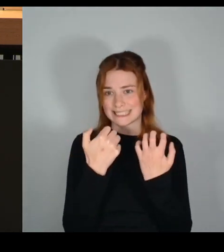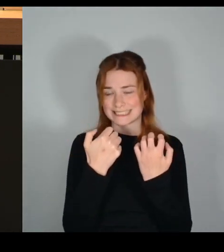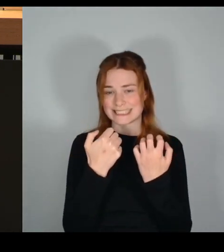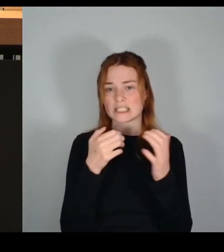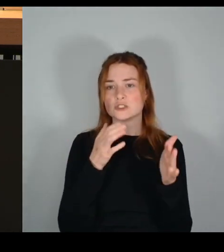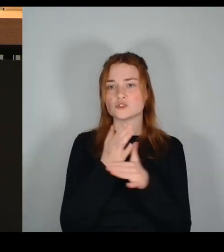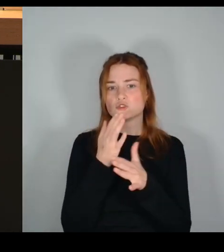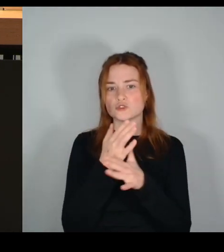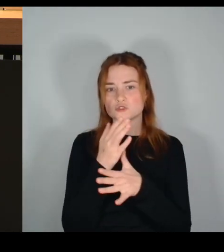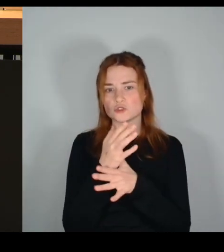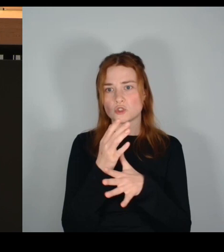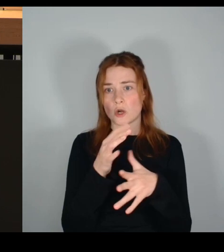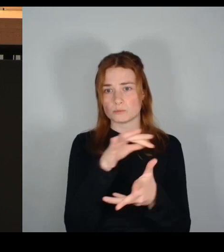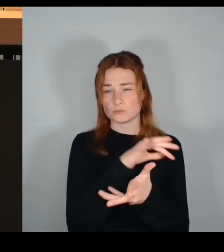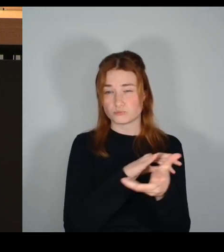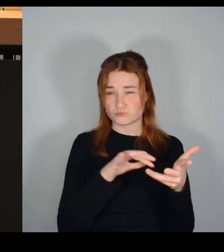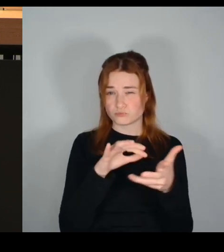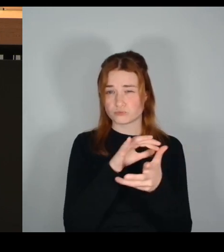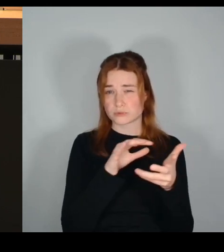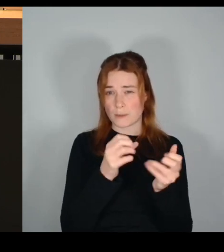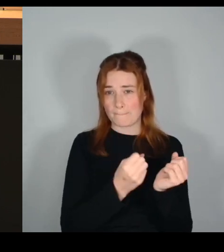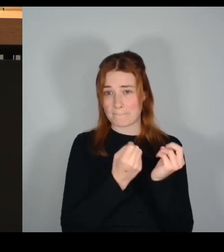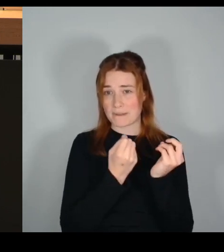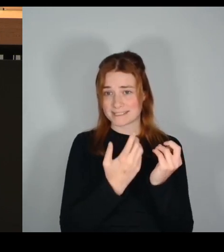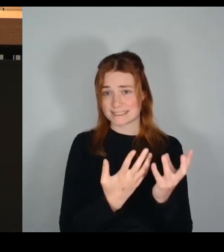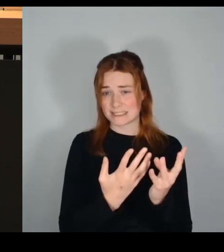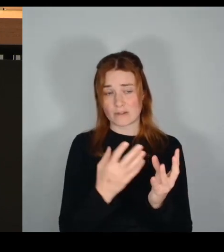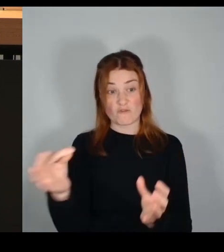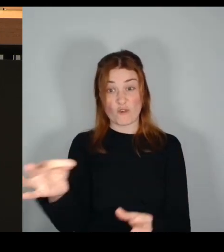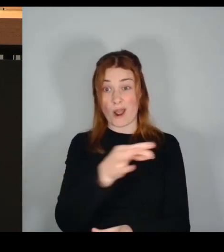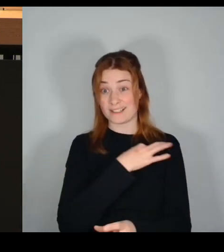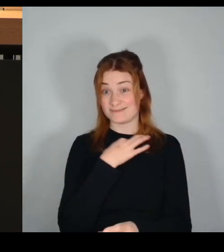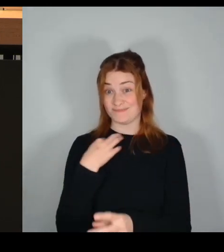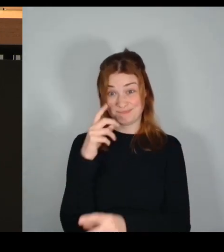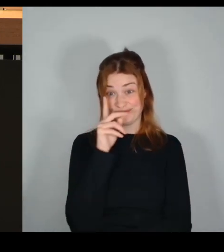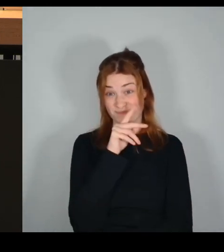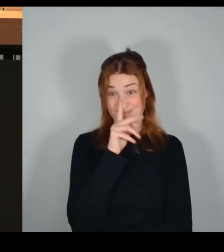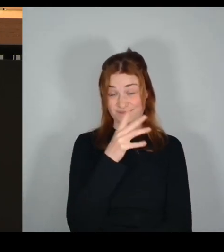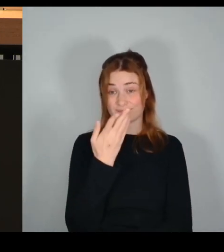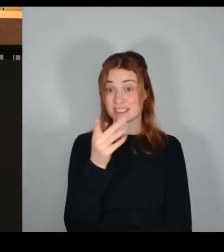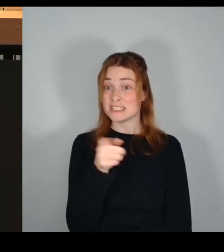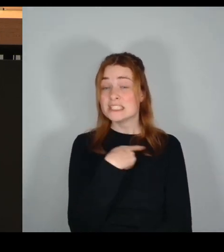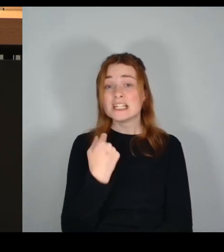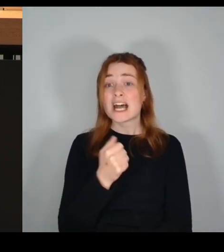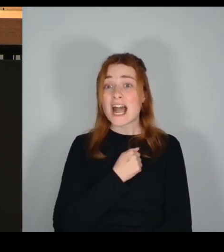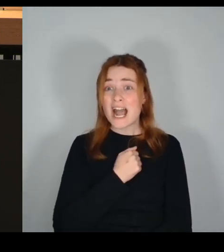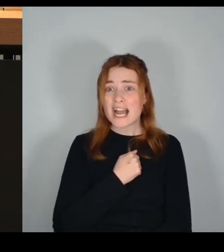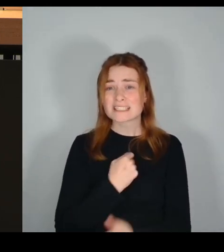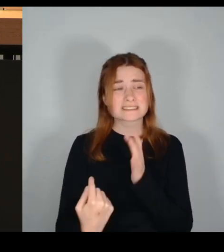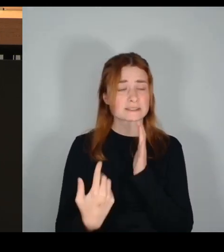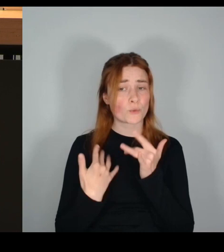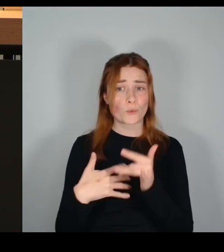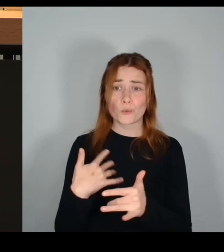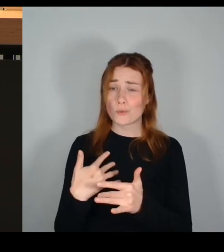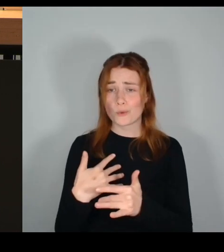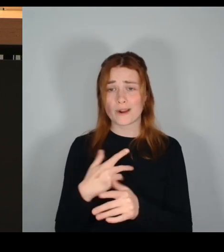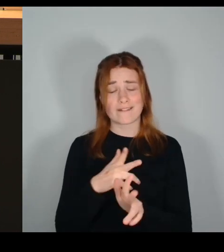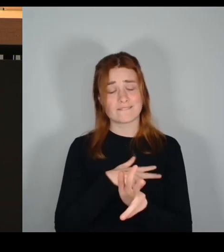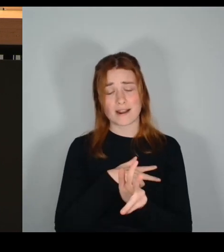Wir hatten wirklich Angst, das kann ich Ihnen sagen. Nebenwirkungen waren nicht zu lesen in einer Packungsbeilage.